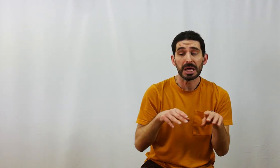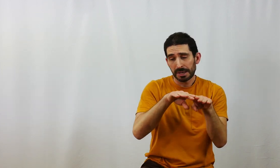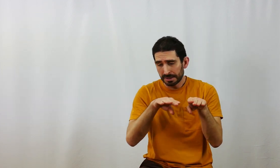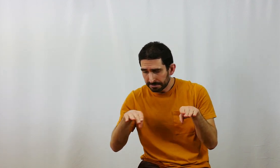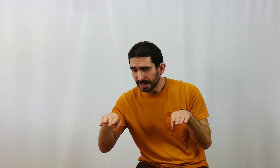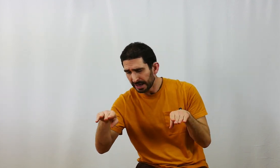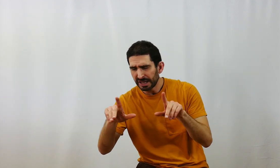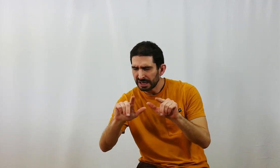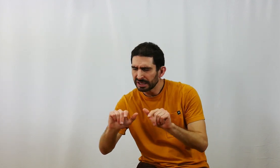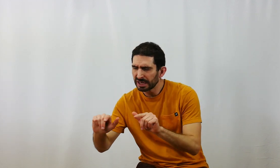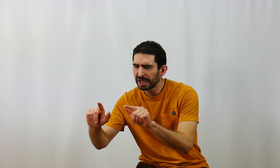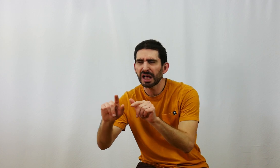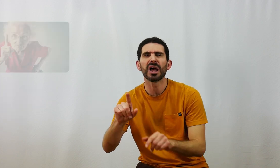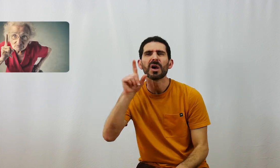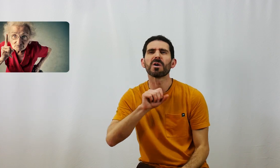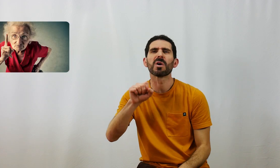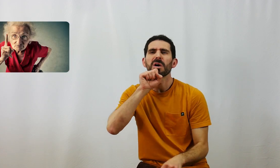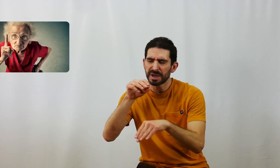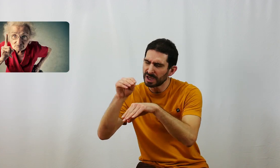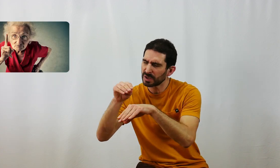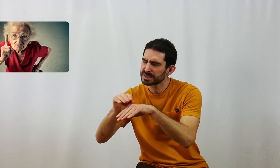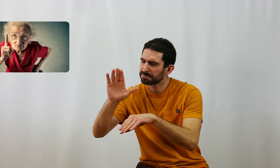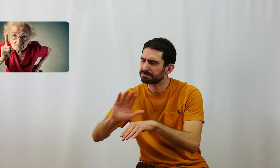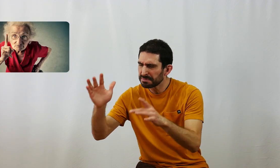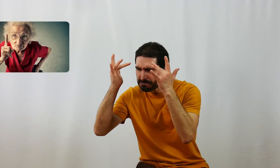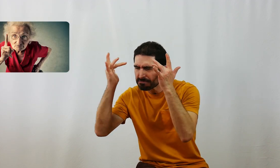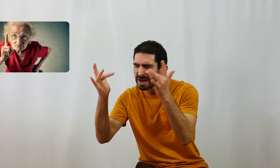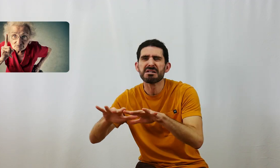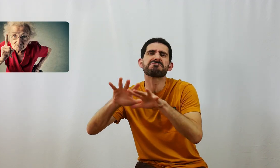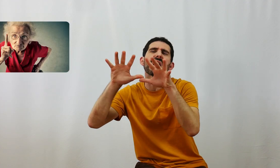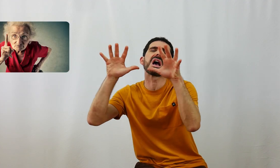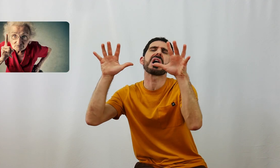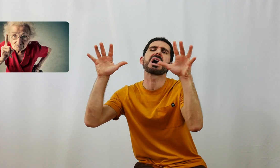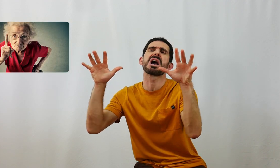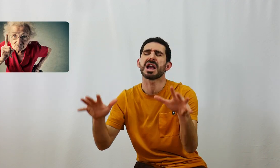En parallèle, il y a plein d'astuces de grands-mères